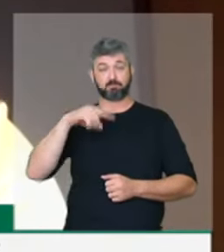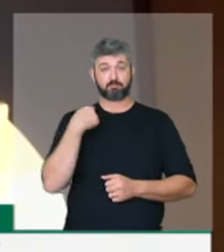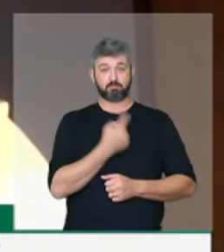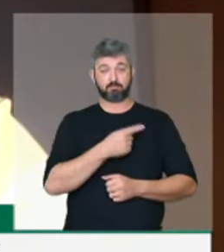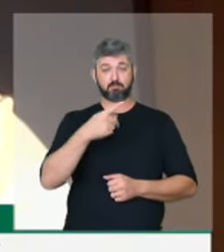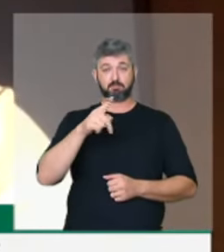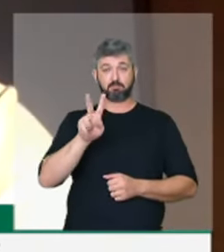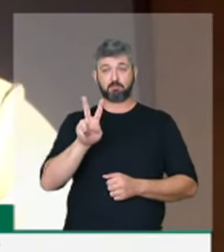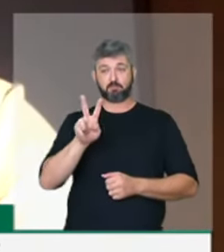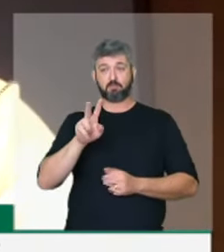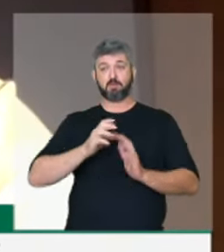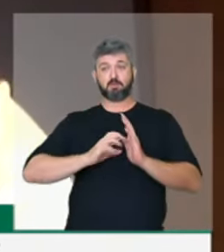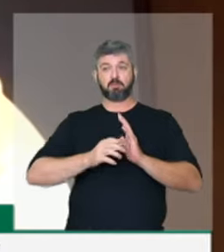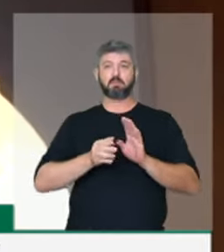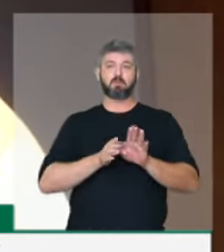ORIENTAR SIM A ESSA URGÊNCIA IMPORTANTÍSSIMA COMO DIZ O,